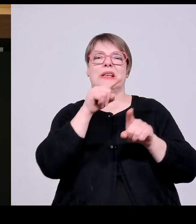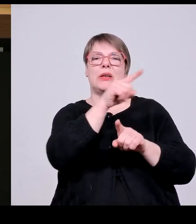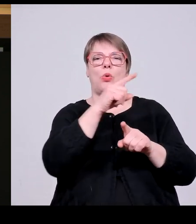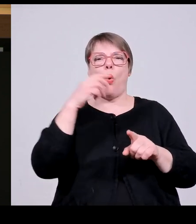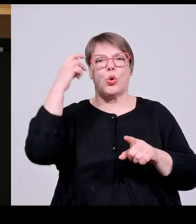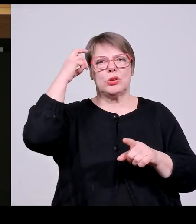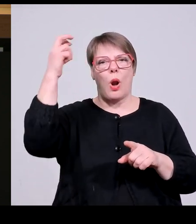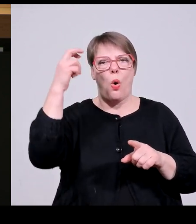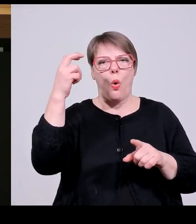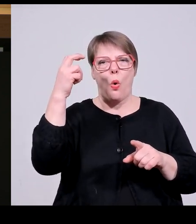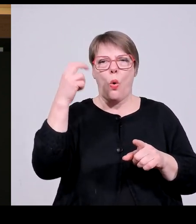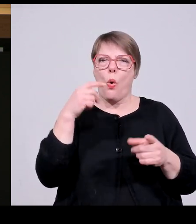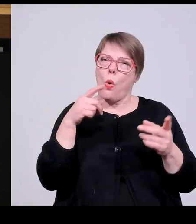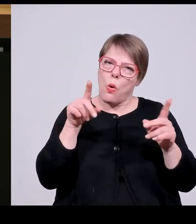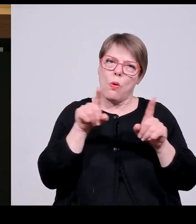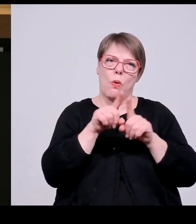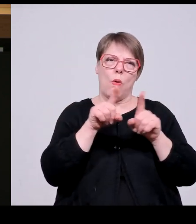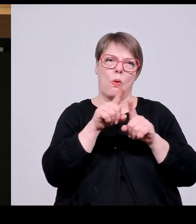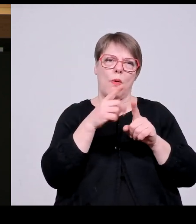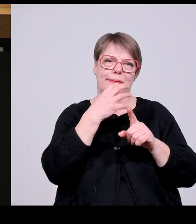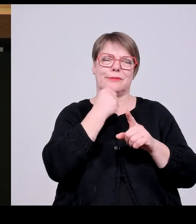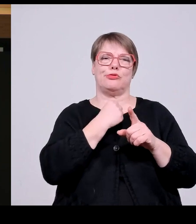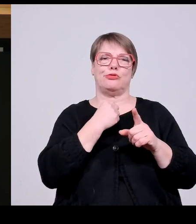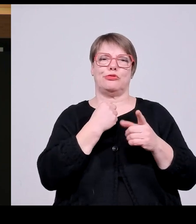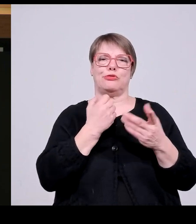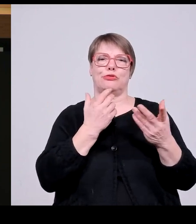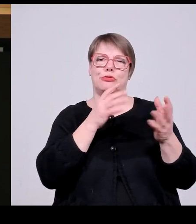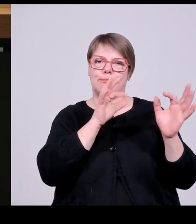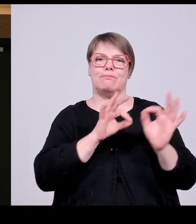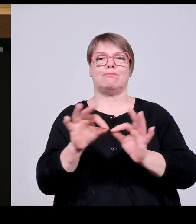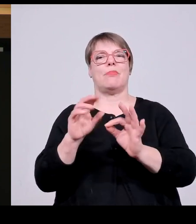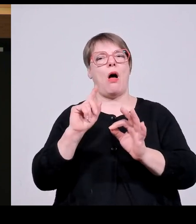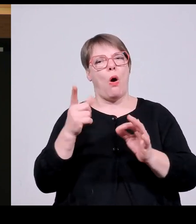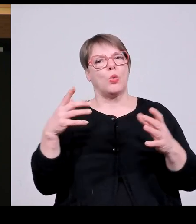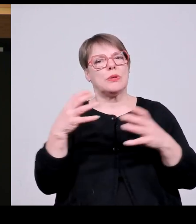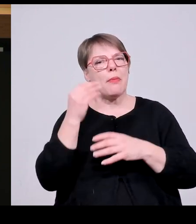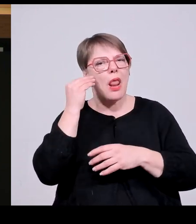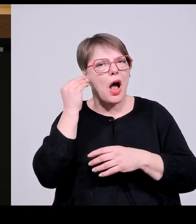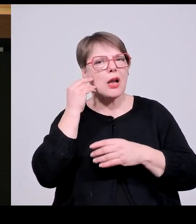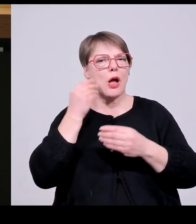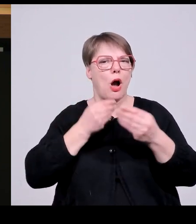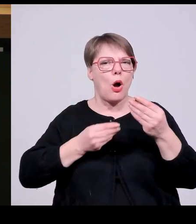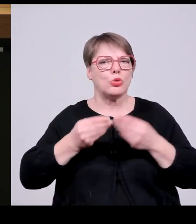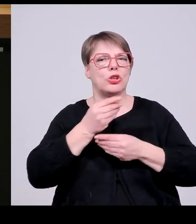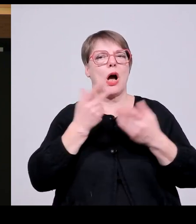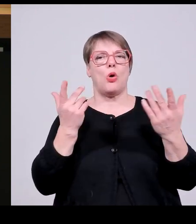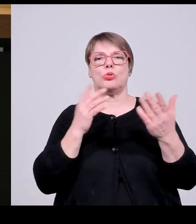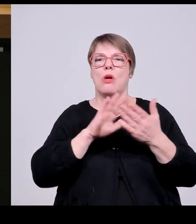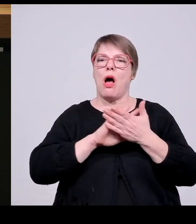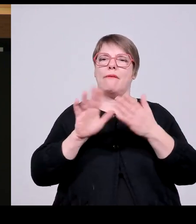alle Generationen und alle Ethnien. Nun müssen wir den zweiten Schritt gehen, für diese Orte auch die Standards